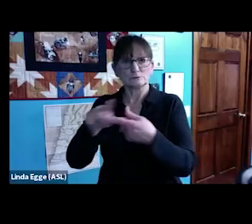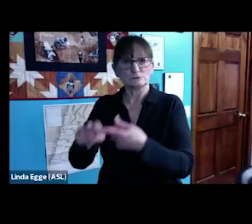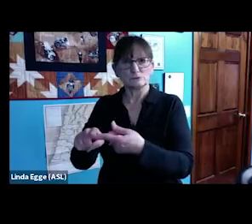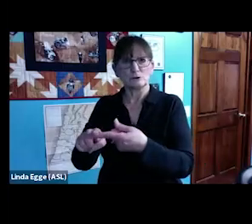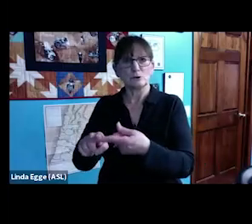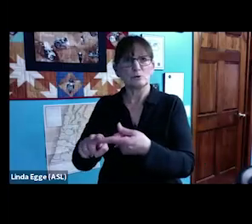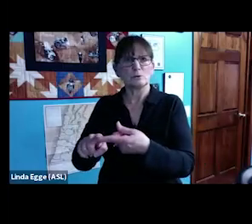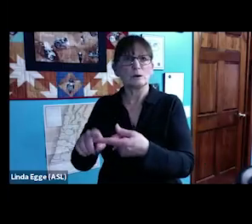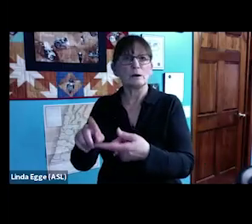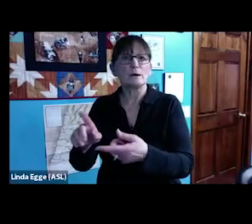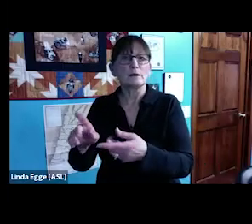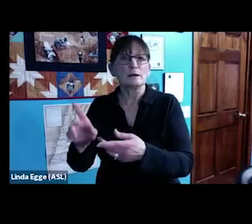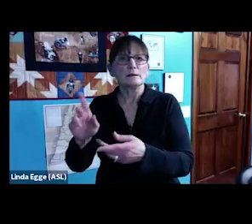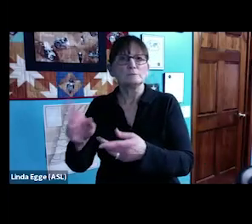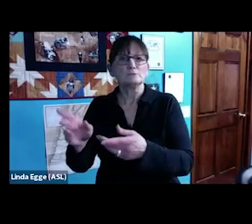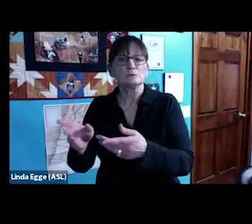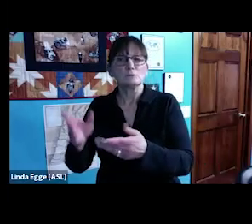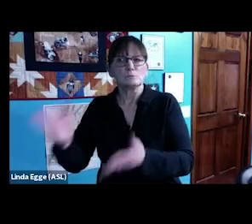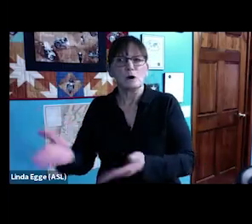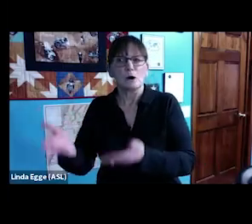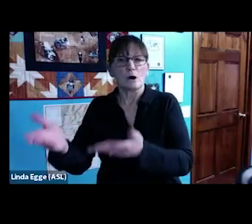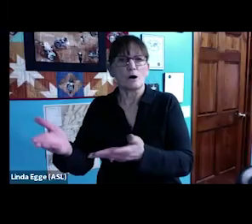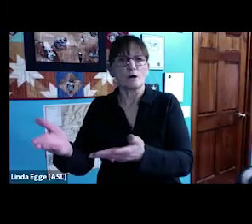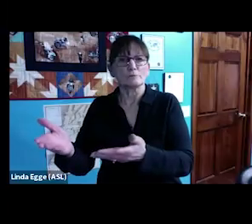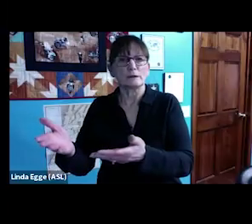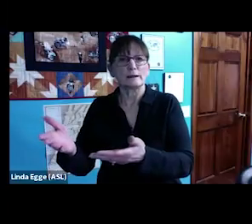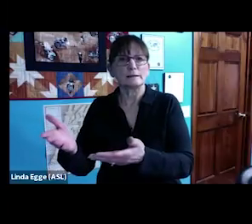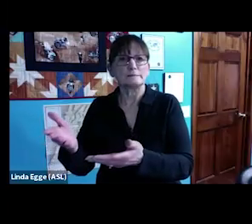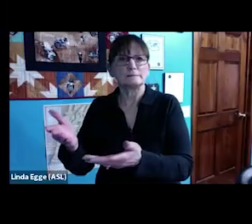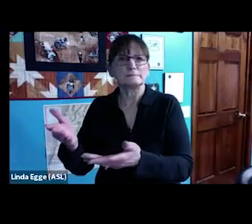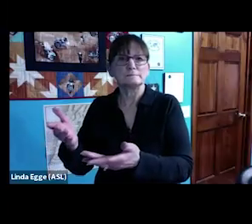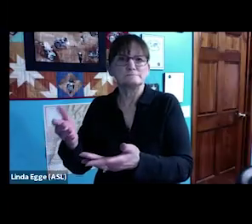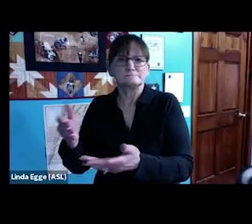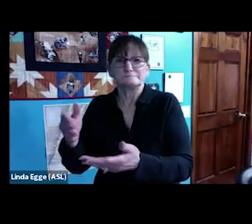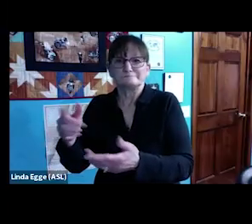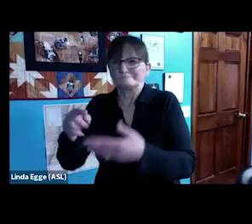Me encanta ERE. Lo he usado durante aproximadamente dos años ahora.